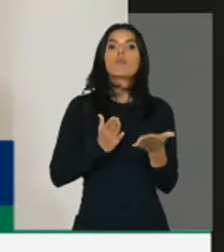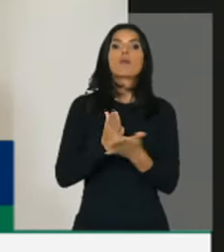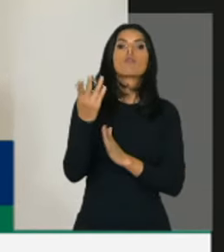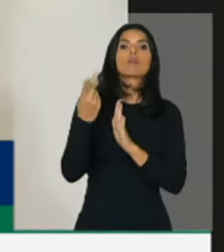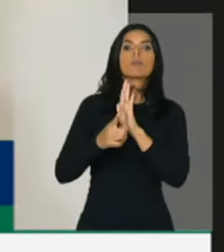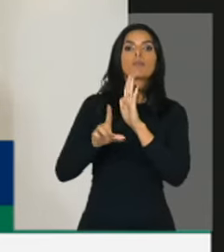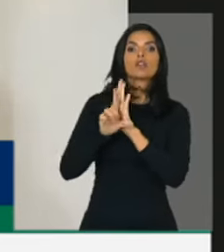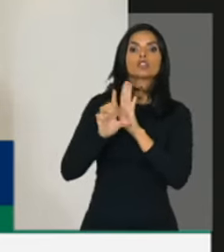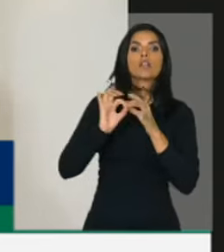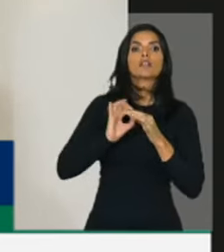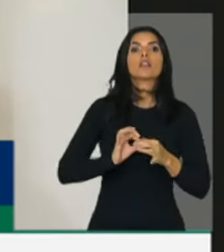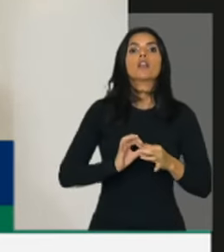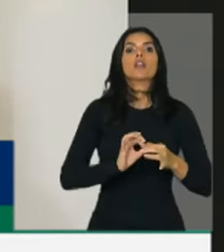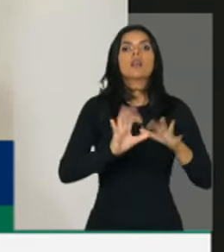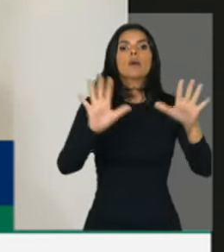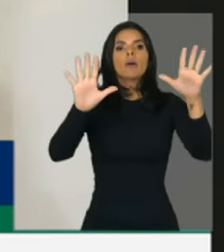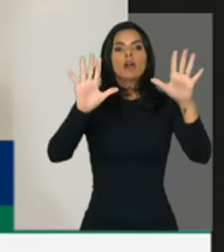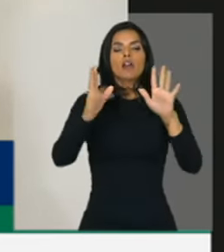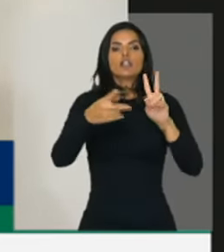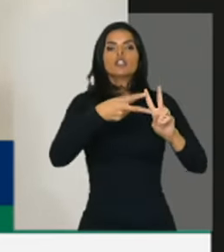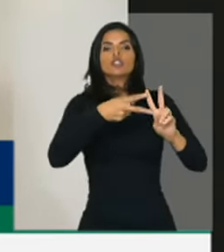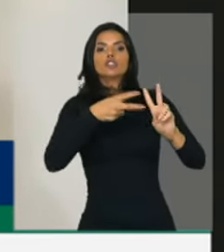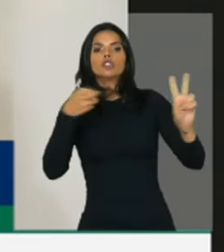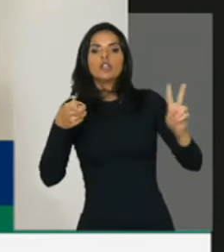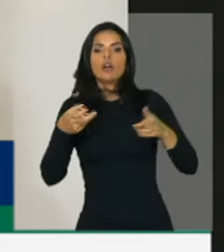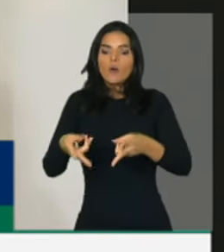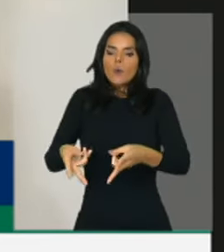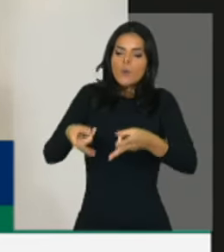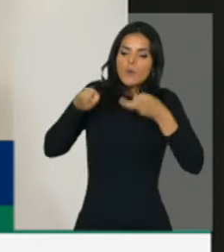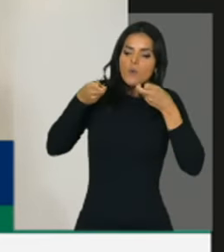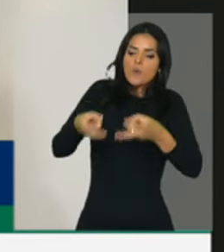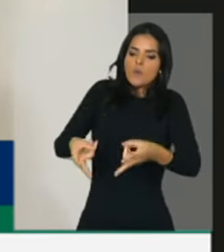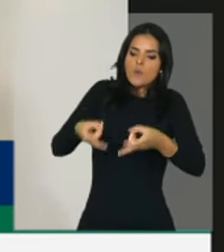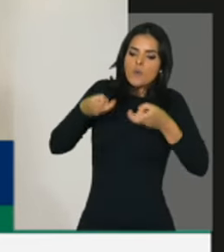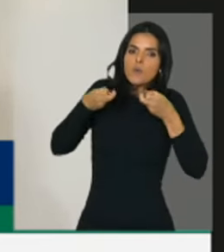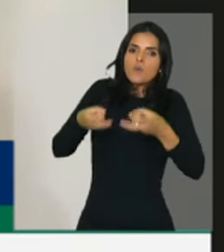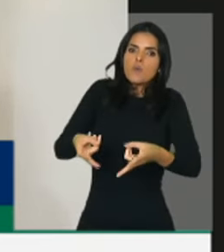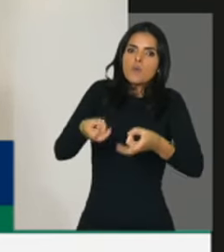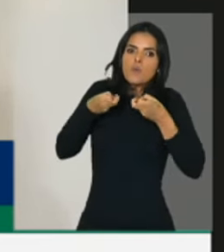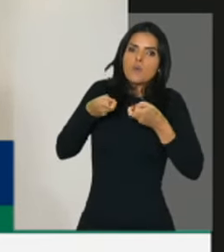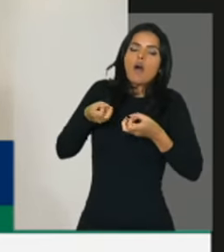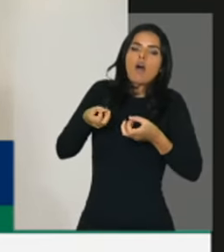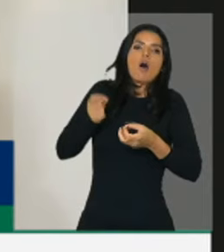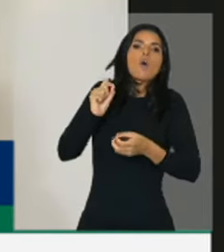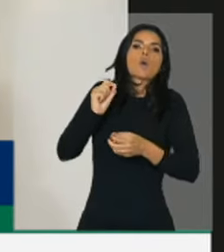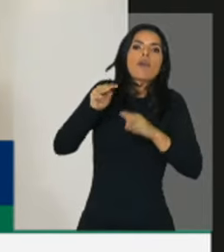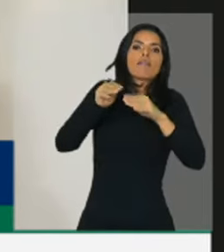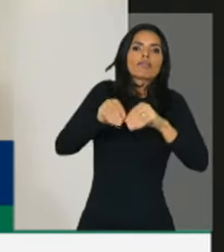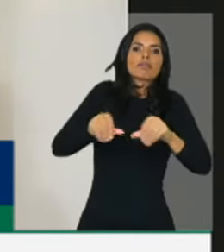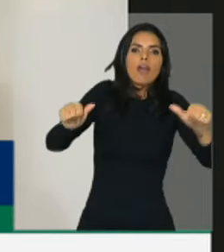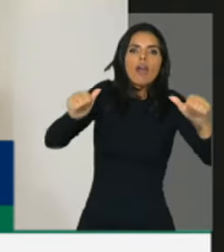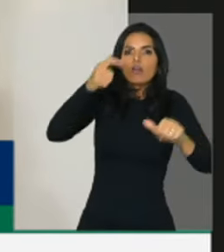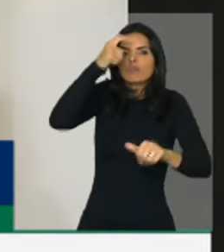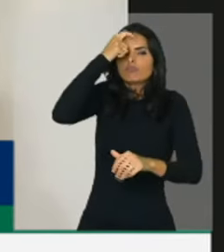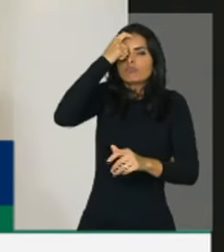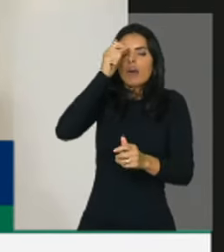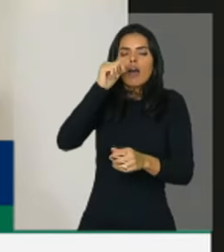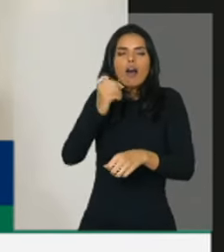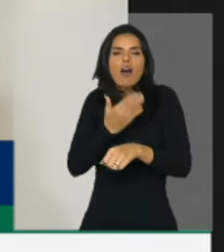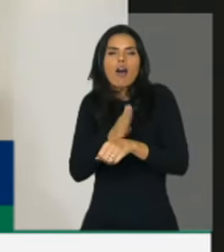EXPLORAR AS SUAS TERRAS DE FORMA RACIONAL, DE FORMA EQUILIBRADA E DE FORMA A